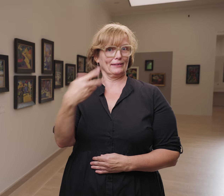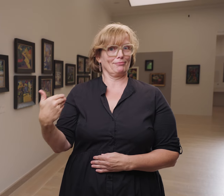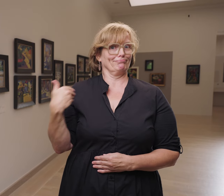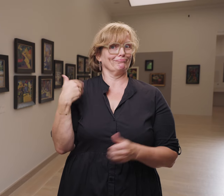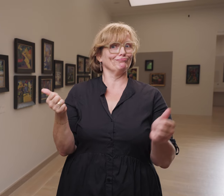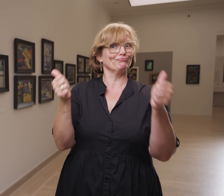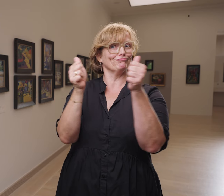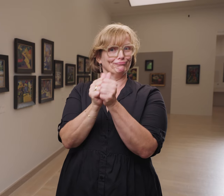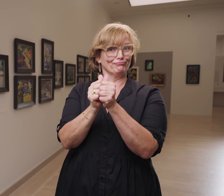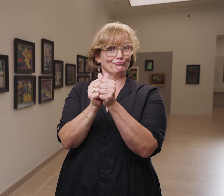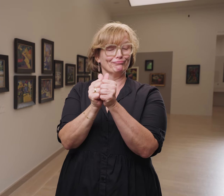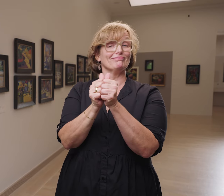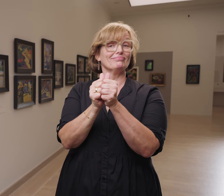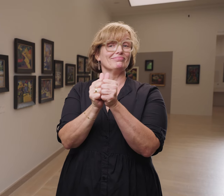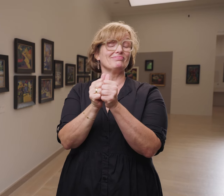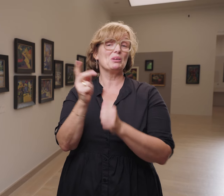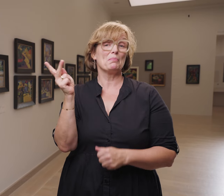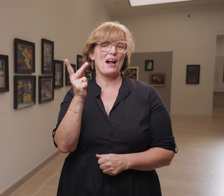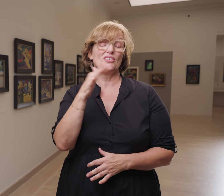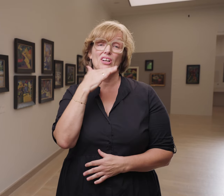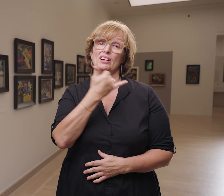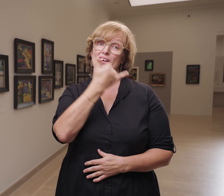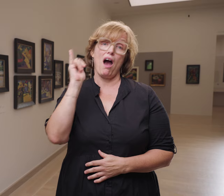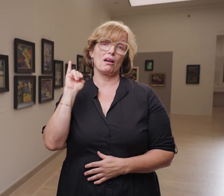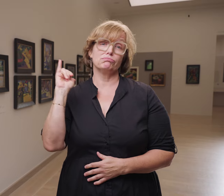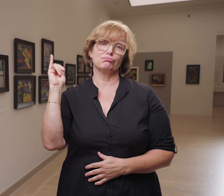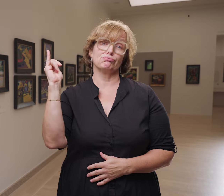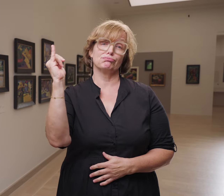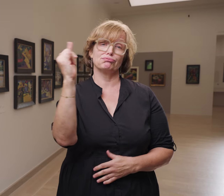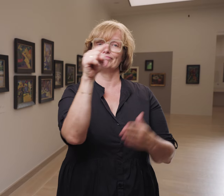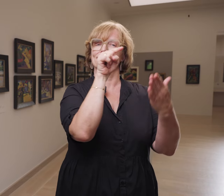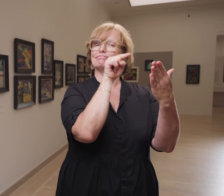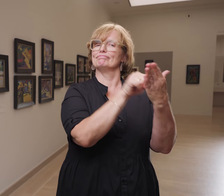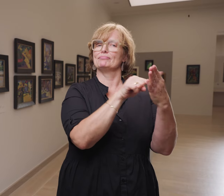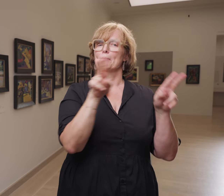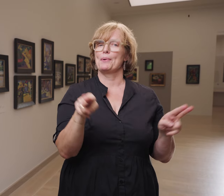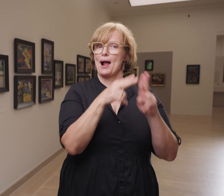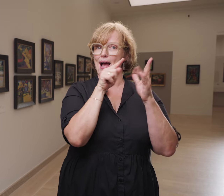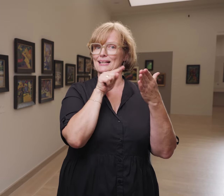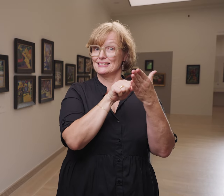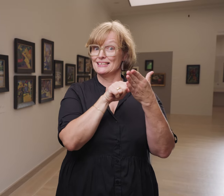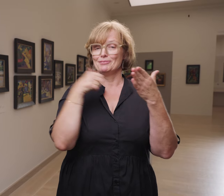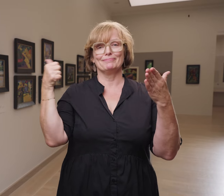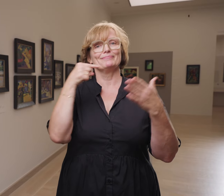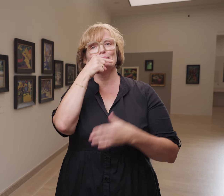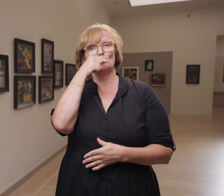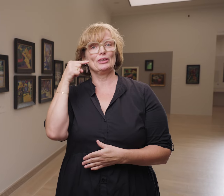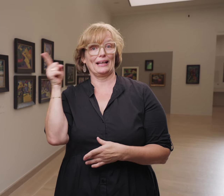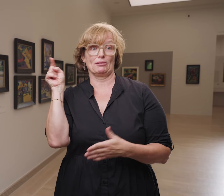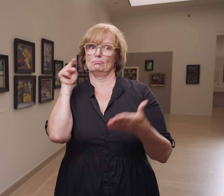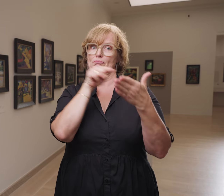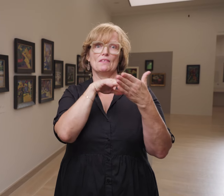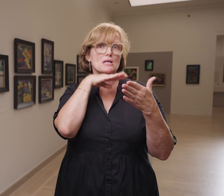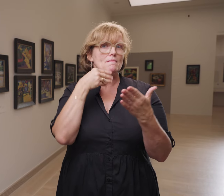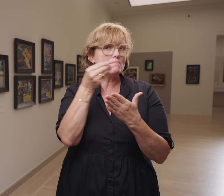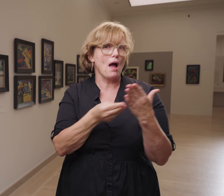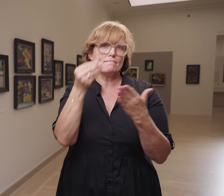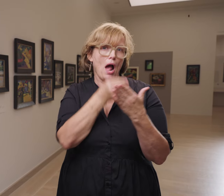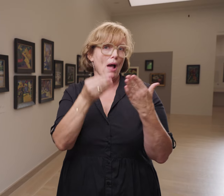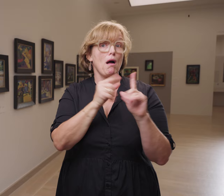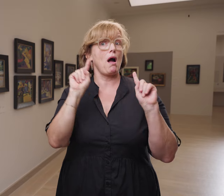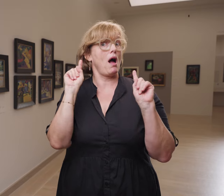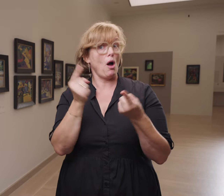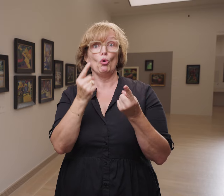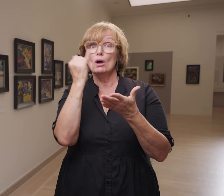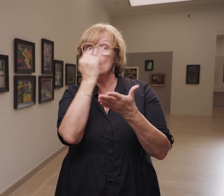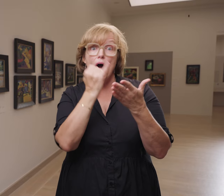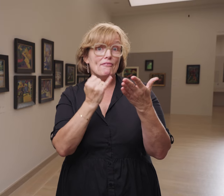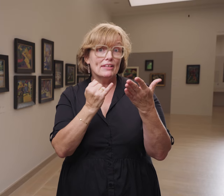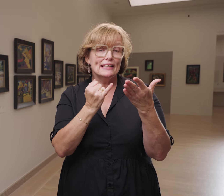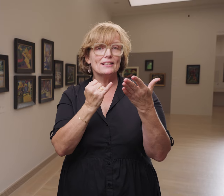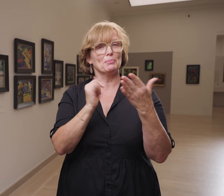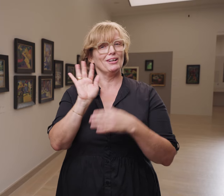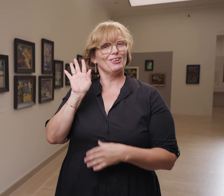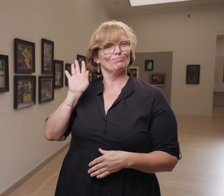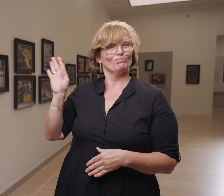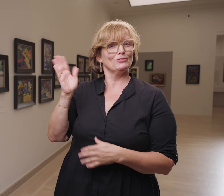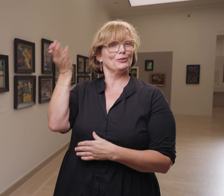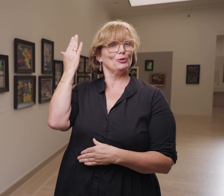Die beiden wurden ein Paar und reisten mehrere Jahre zusammen. In Paris schuf Münter viele Grafiken und Malereien.